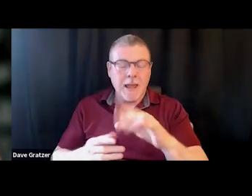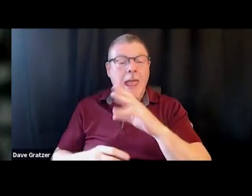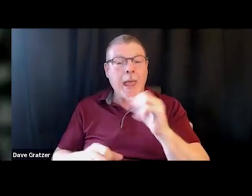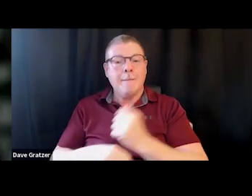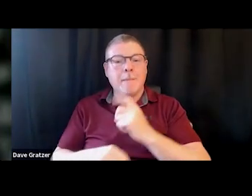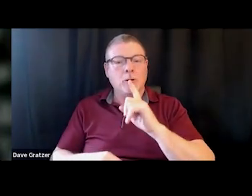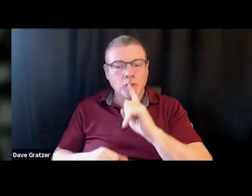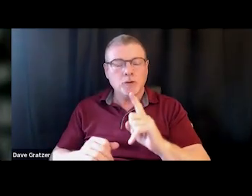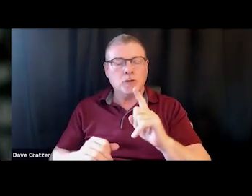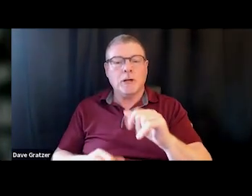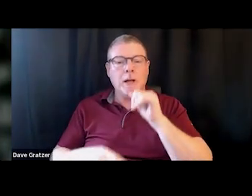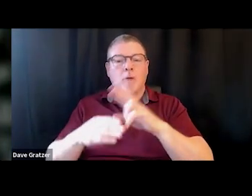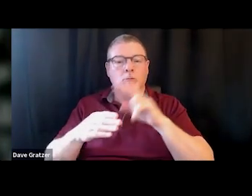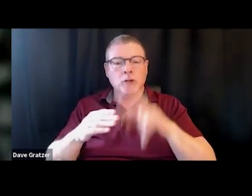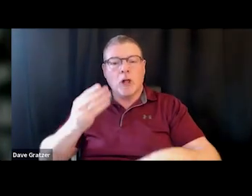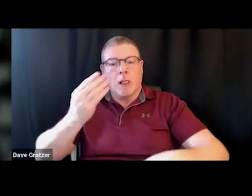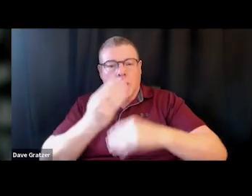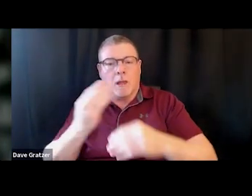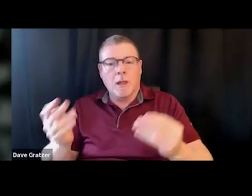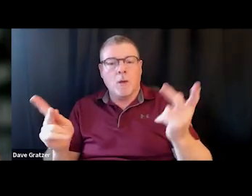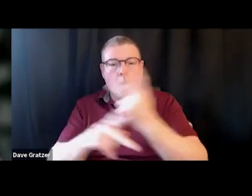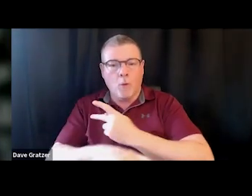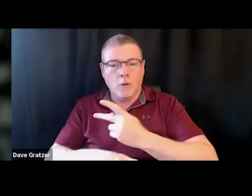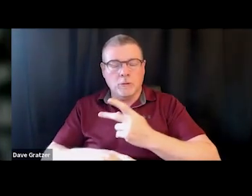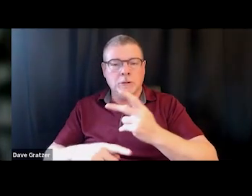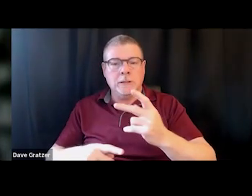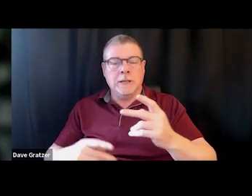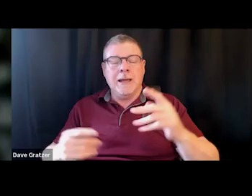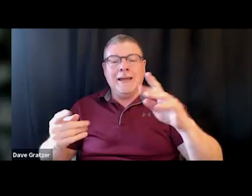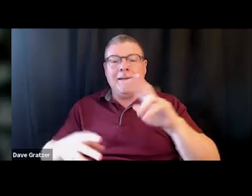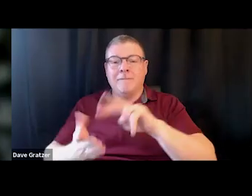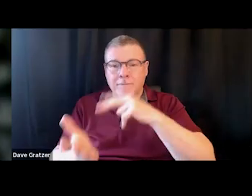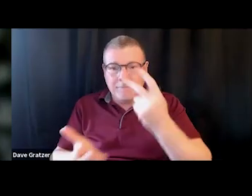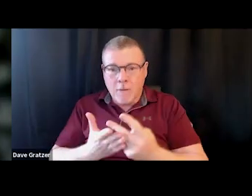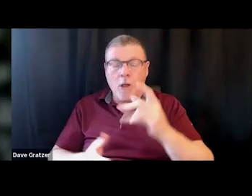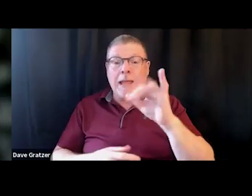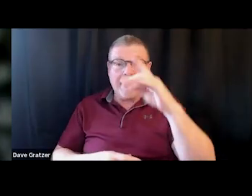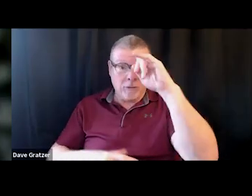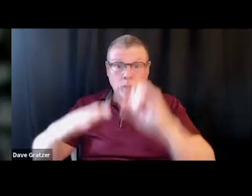para que no resulte en caídas adicionales. De manera similar, si la persona ha tenido un derrame cerebral y no está bajo cuidado médico por eso,